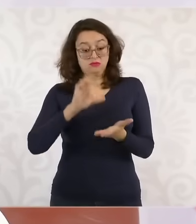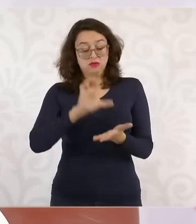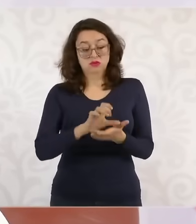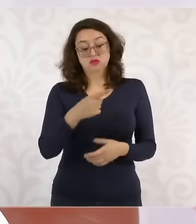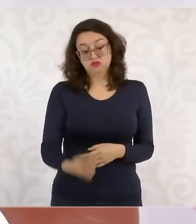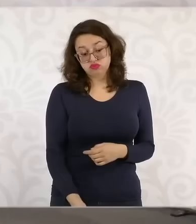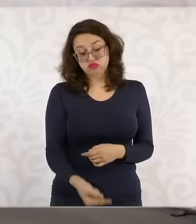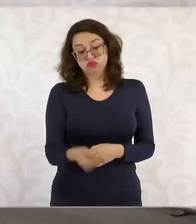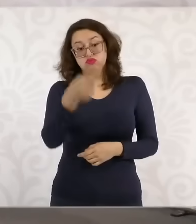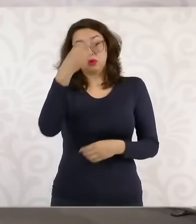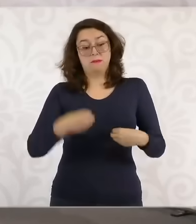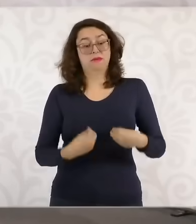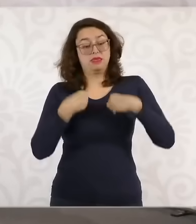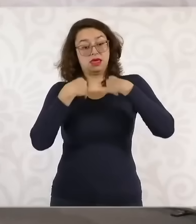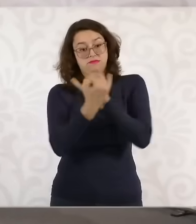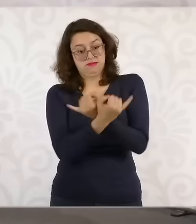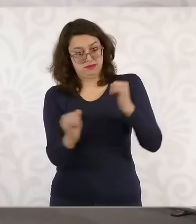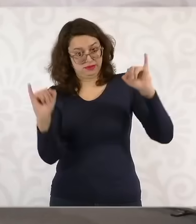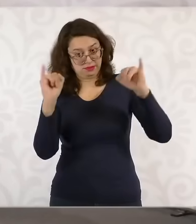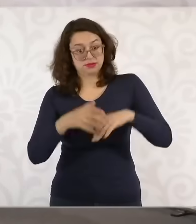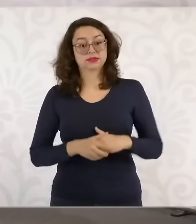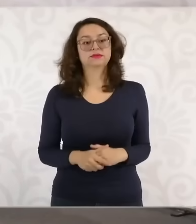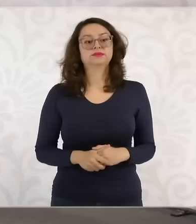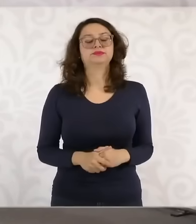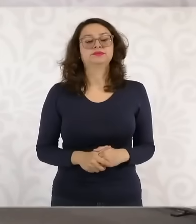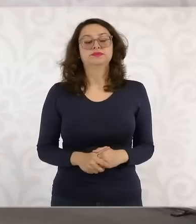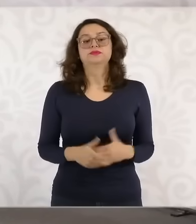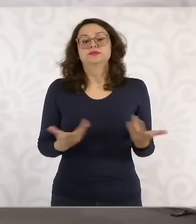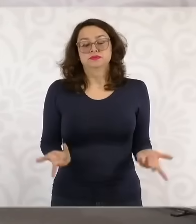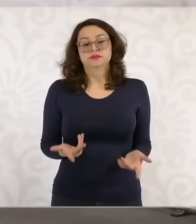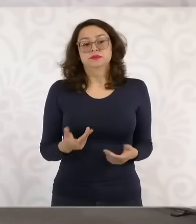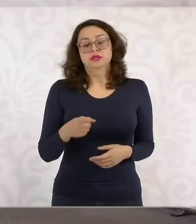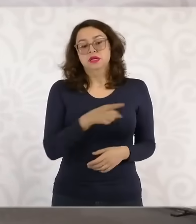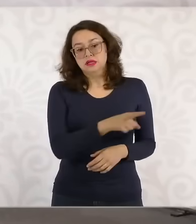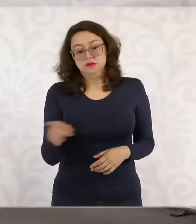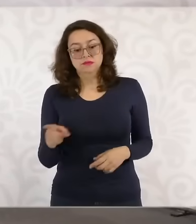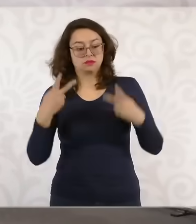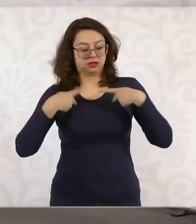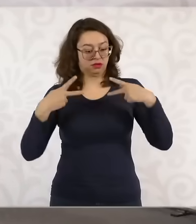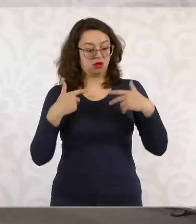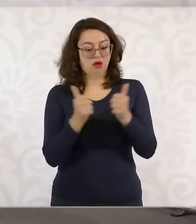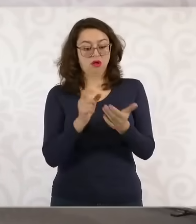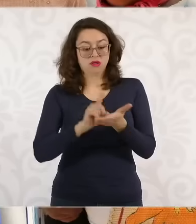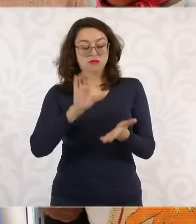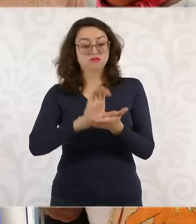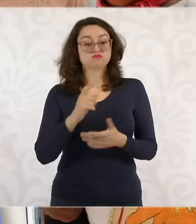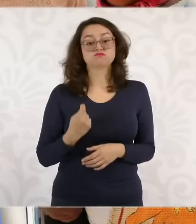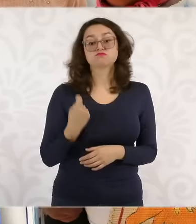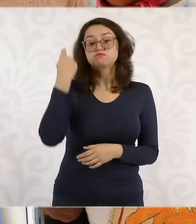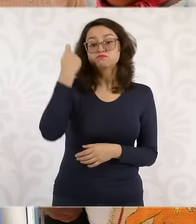Adelante. La pensión para el bienestar para los para las personas con discapacidad hoy en México